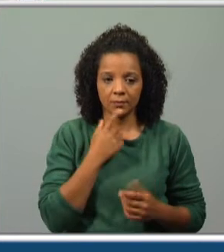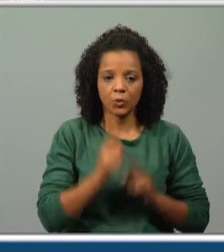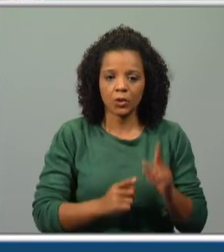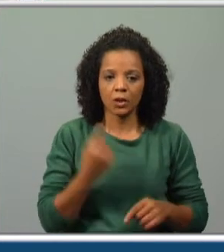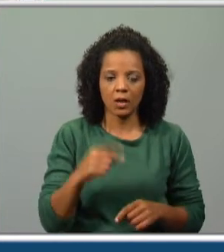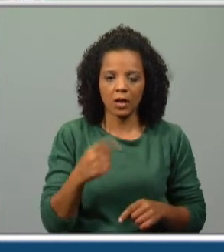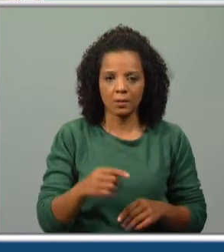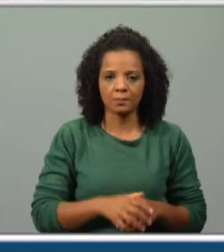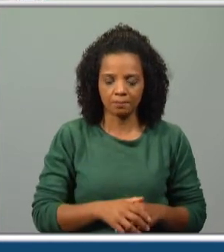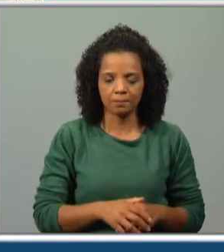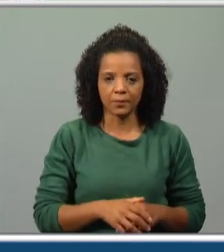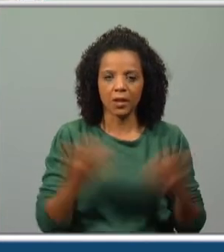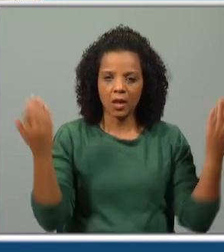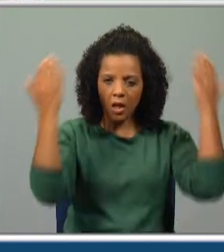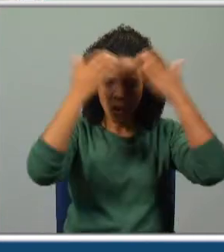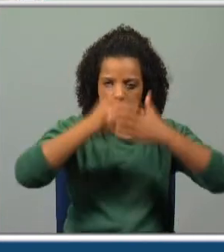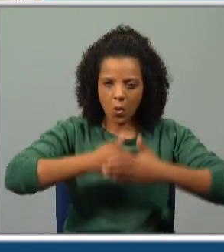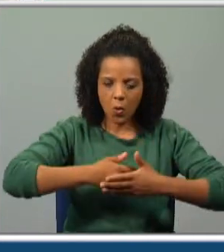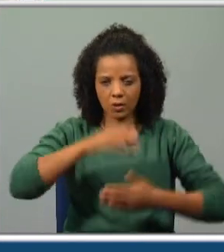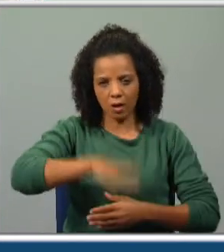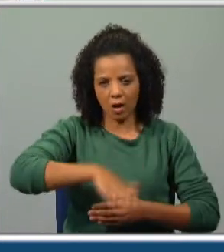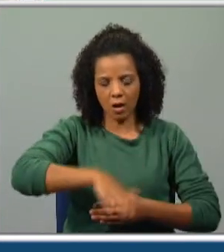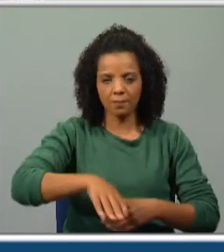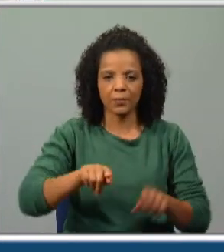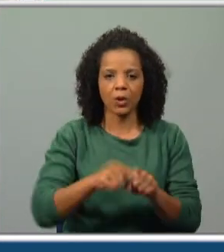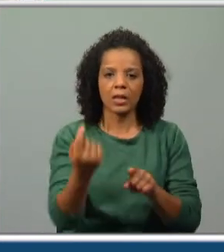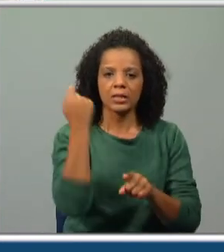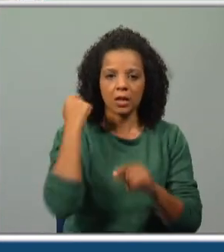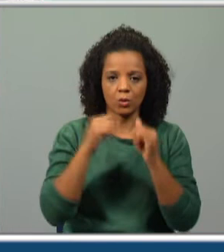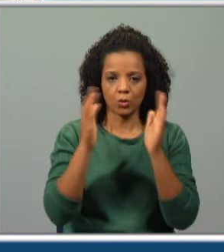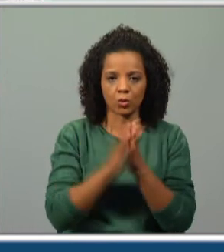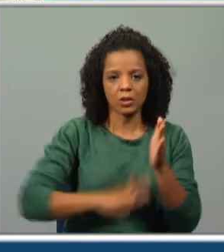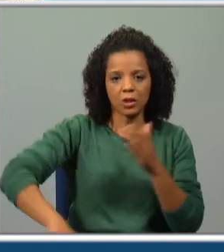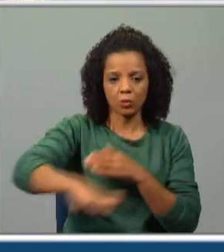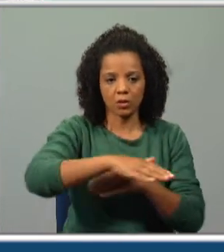prevalência da noite como cenário de todos os acontecimentos Vamos relevá-los 夜晚作為背景的普遍存在所有的事件讓我們揭示它們